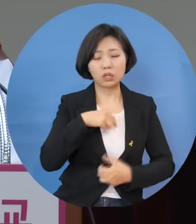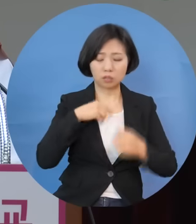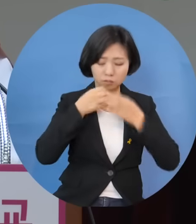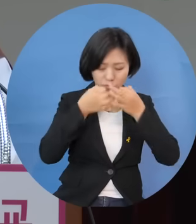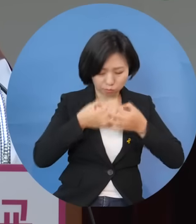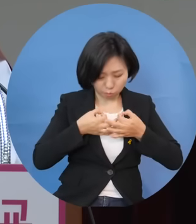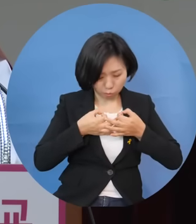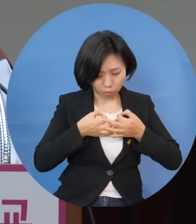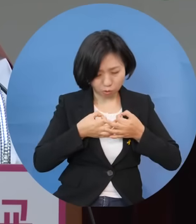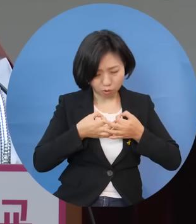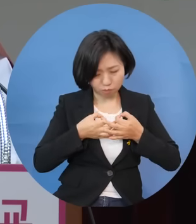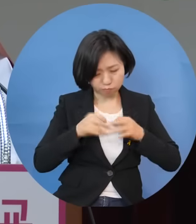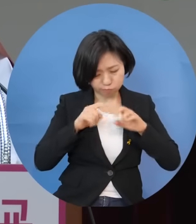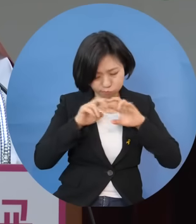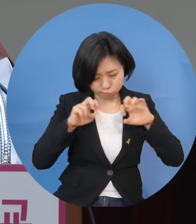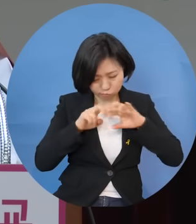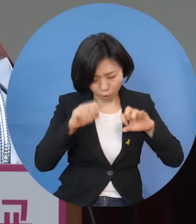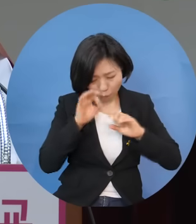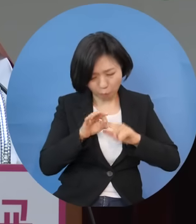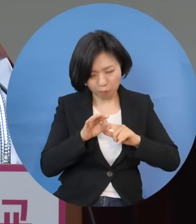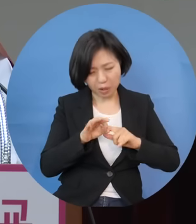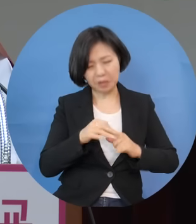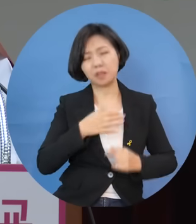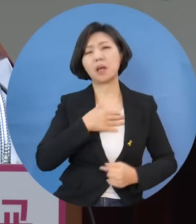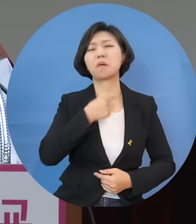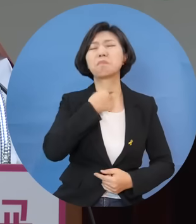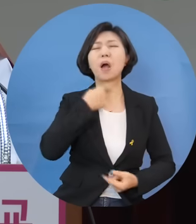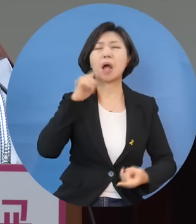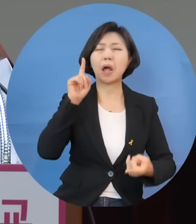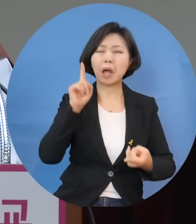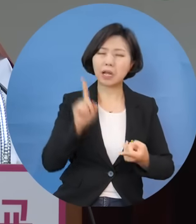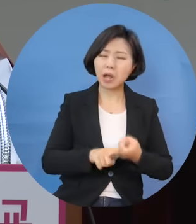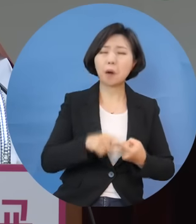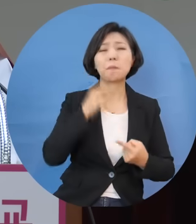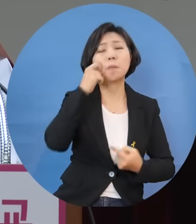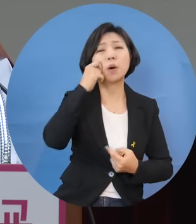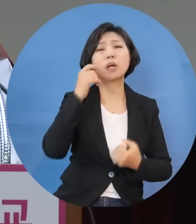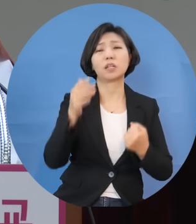따져보면, 이것도 내가 원하는 대로 되지 않아서 생기는 거예요.